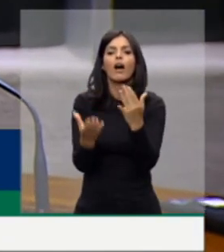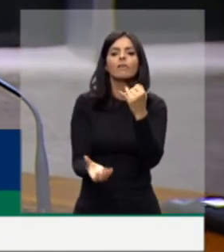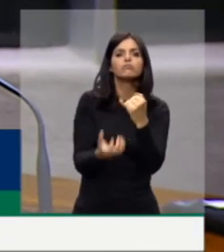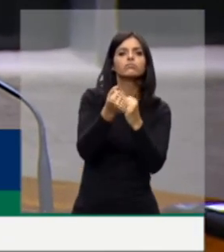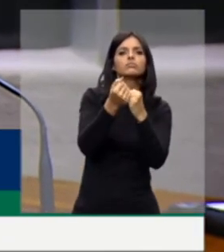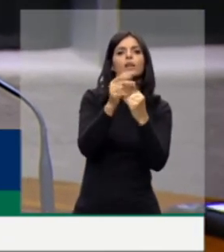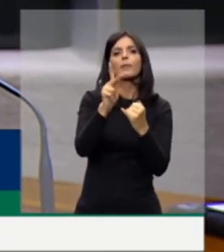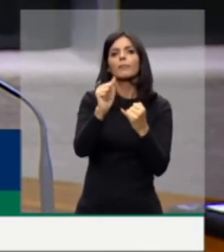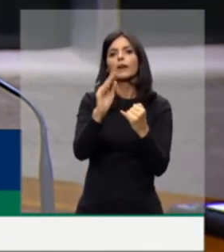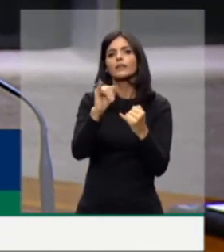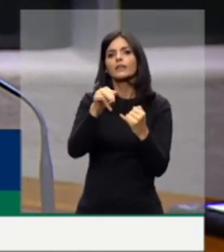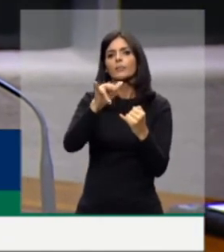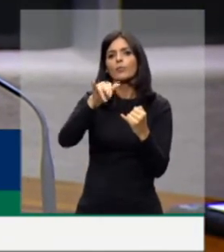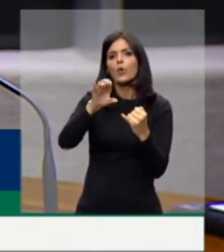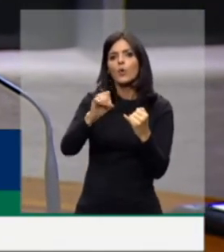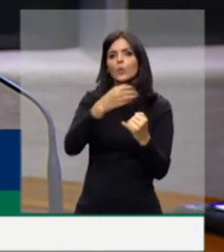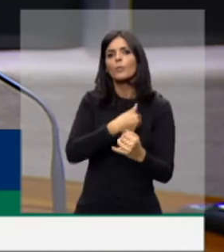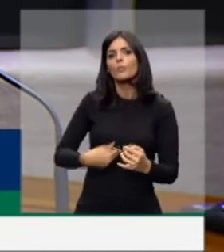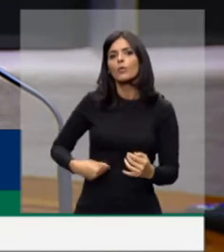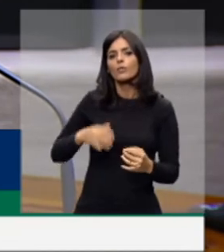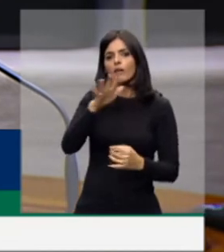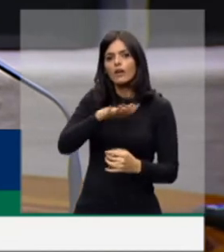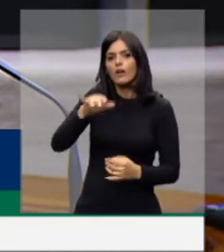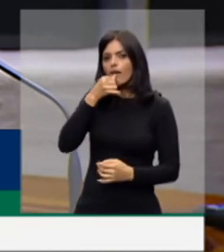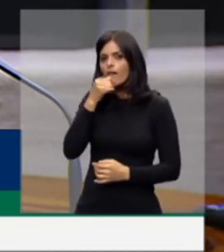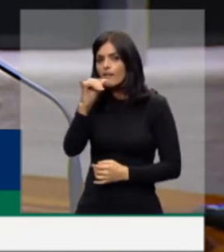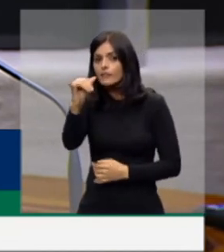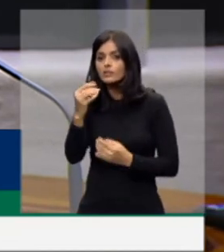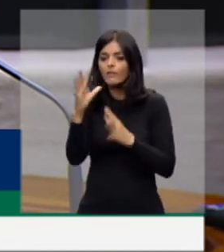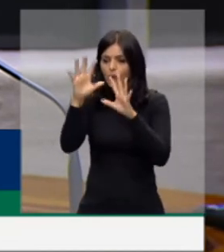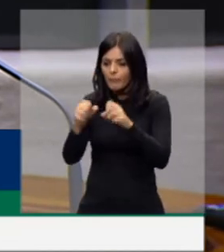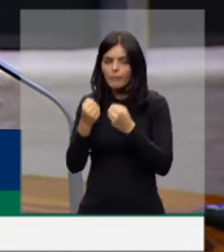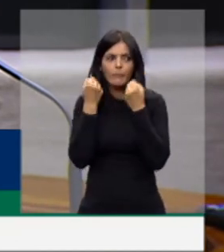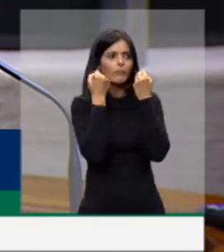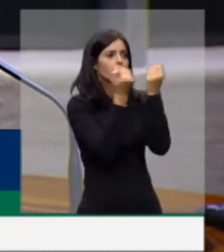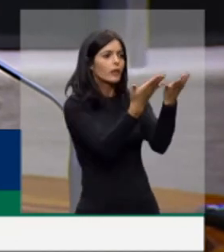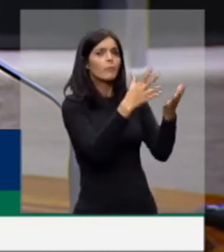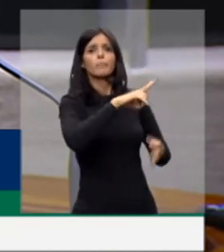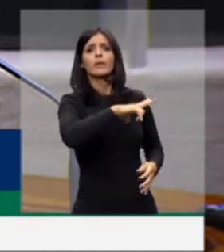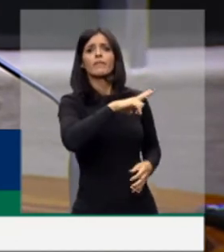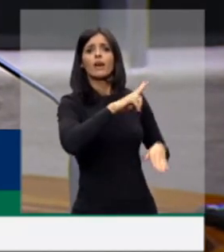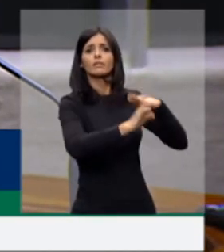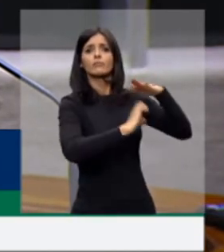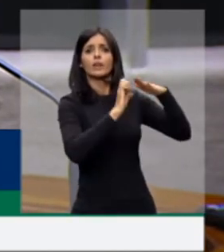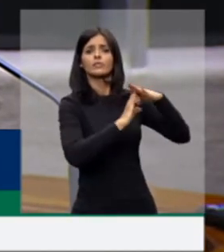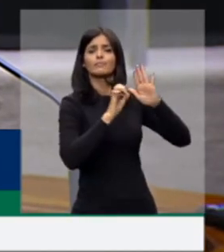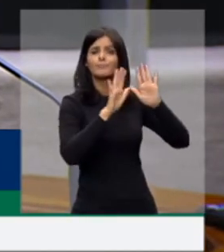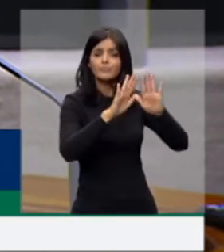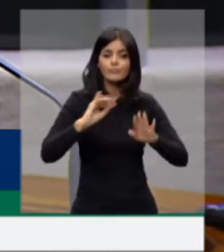A MEDIDA PROVISÓRIA 998 , PORQUE UM DOS SEUS EIXOS É INCLUSIVE A AMPLIAÇÃO DA ENTREGA DO PATRIMÔNIO PÚ BLICO, REFERENTE AO MERCADO DE